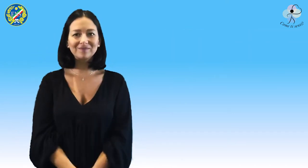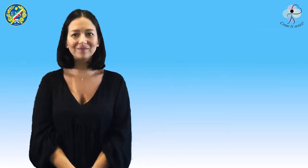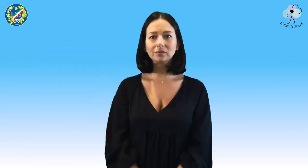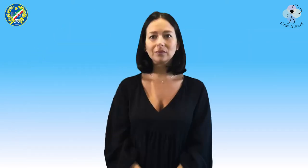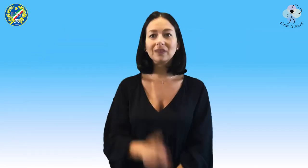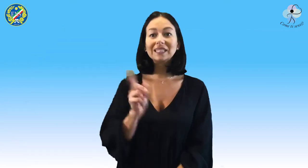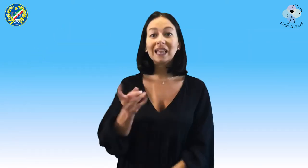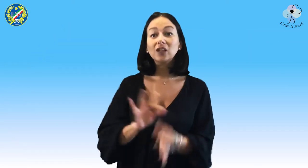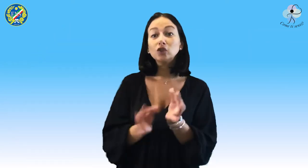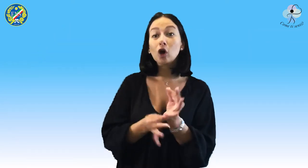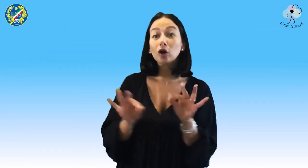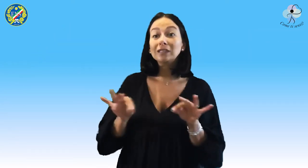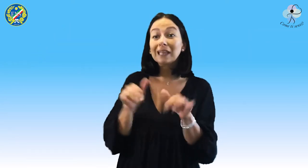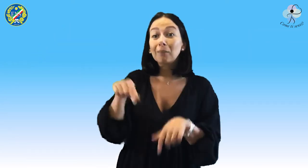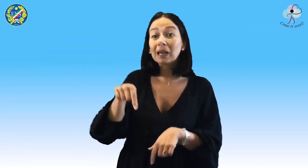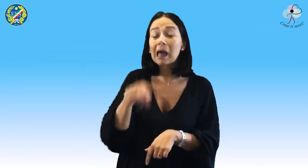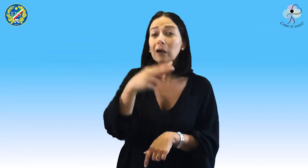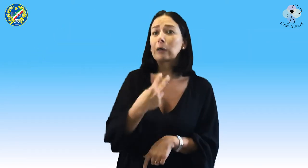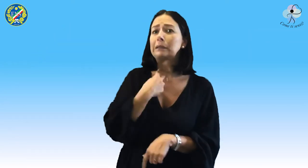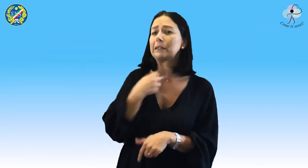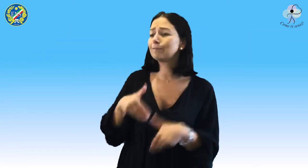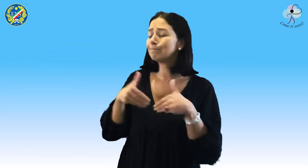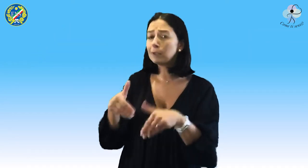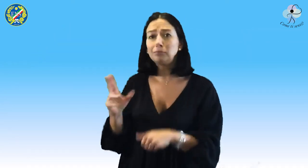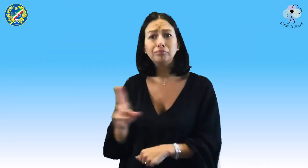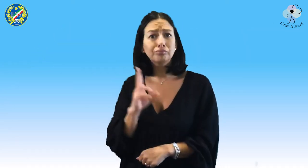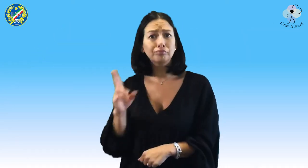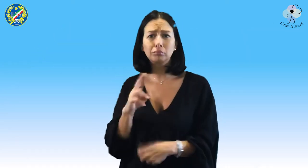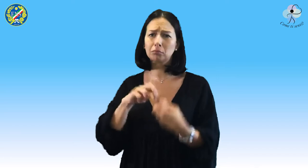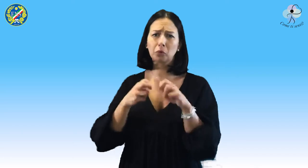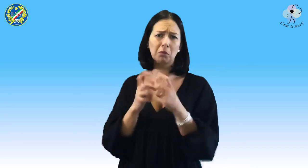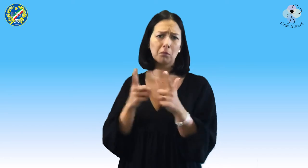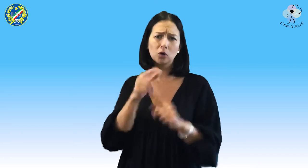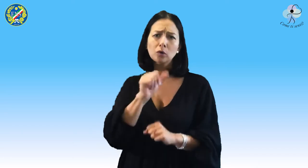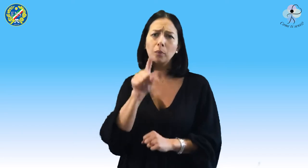Se vi siete persi l’appuntamento per la vostra zona non preoccupatevi,